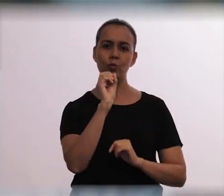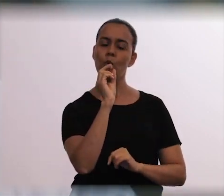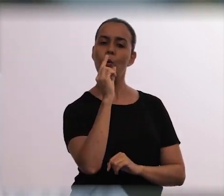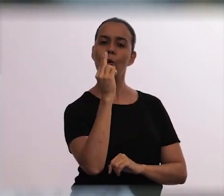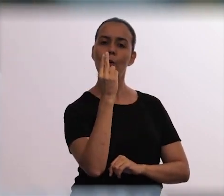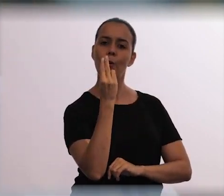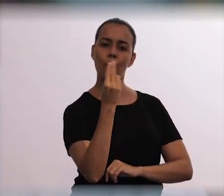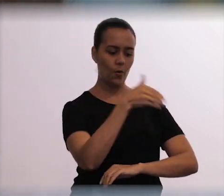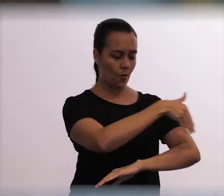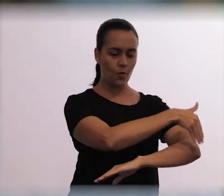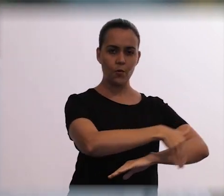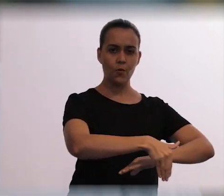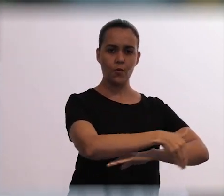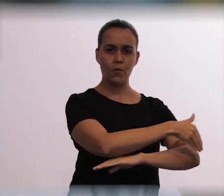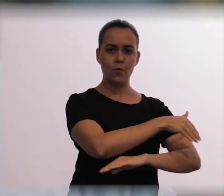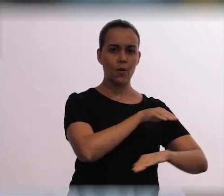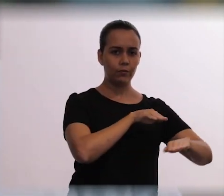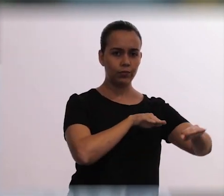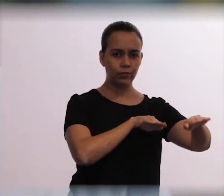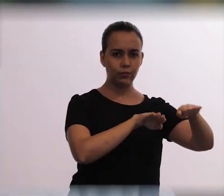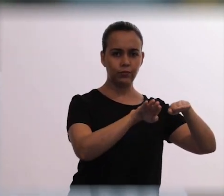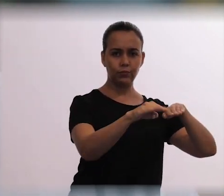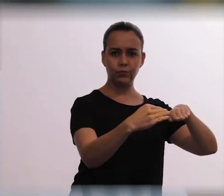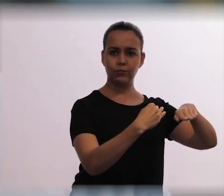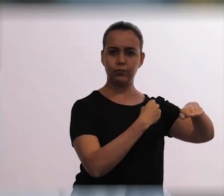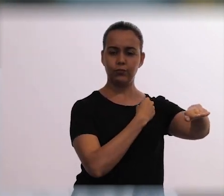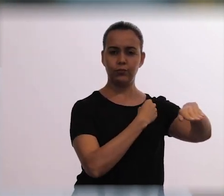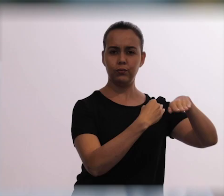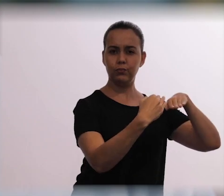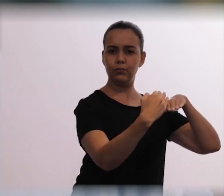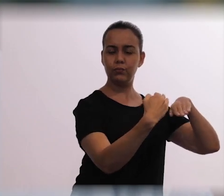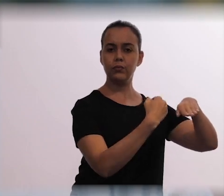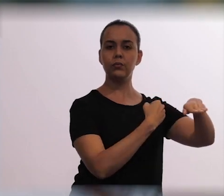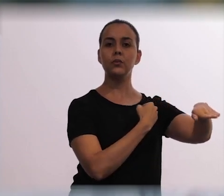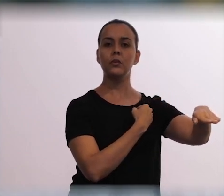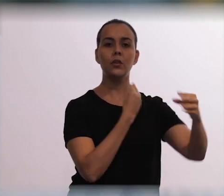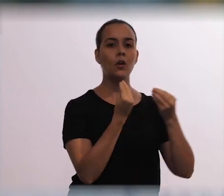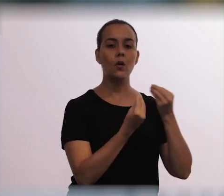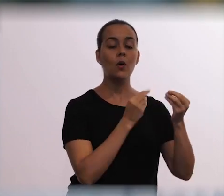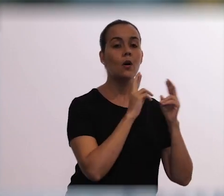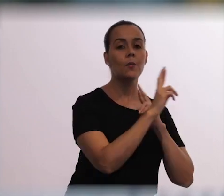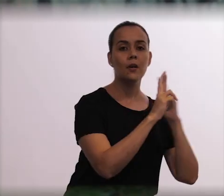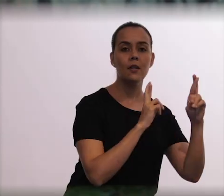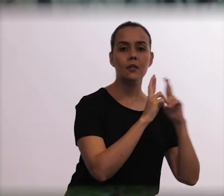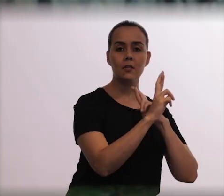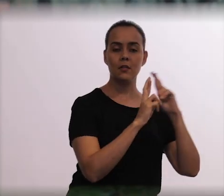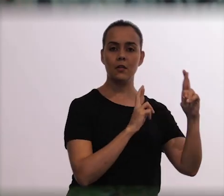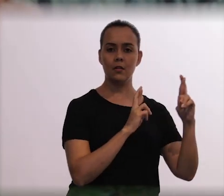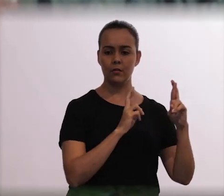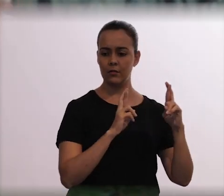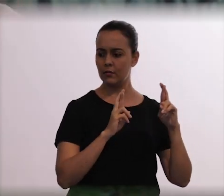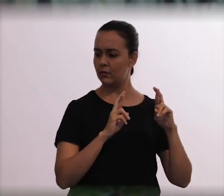onde as relações são de outro tipo, de outra forma, até com outros acessos, né? E num determinado momento,